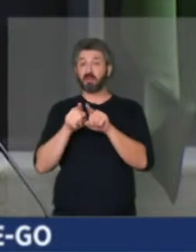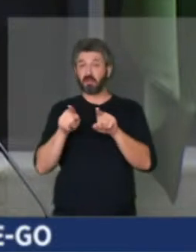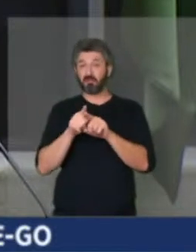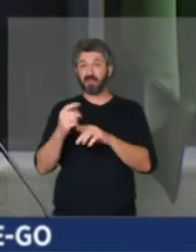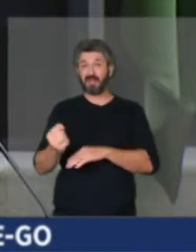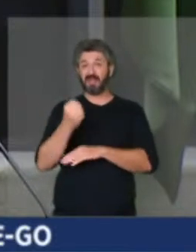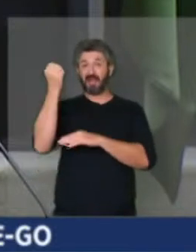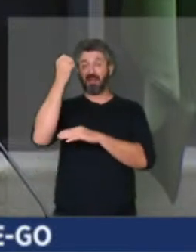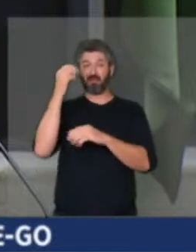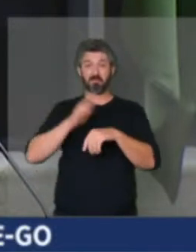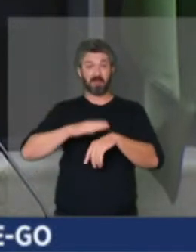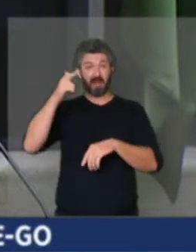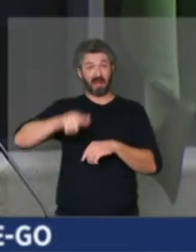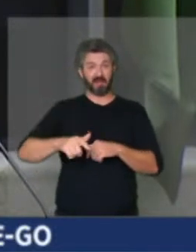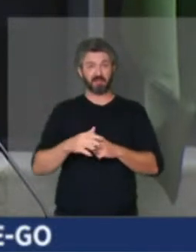SENHORES DEPUTADOS. A ALTA DO